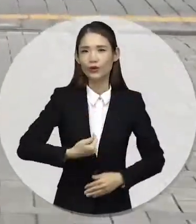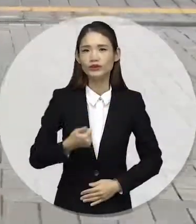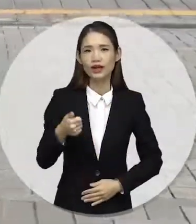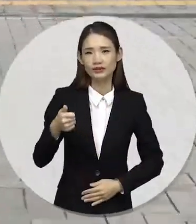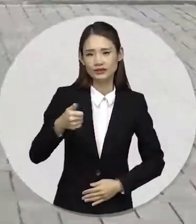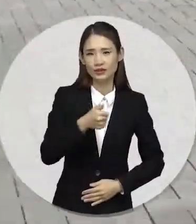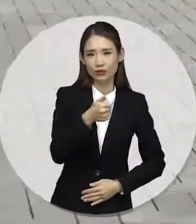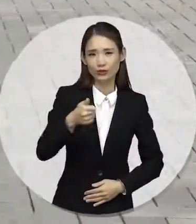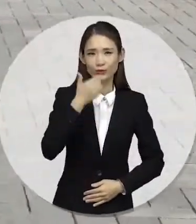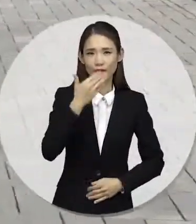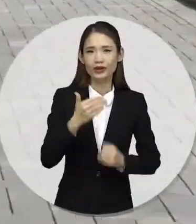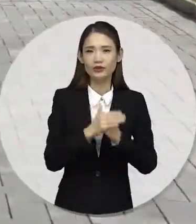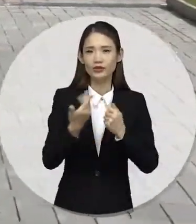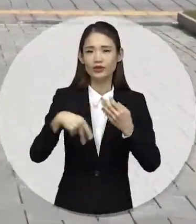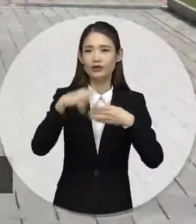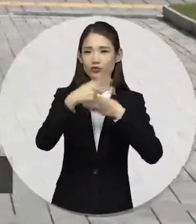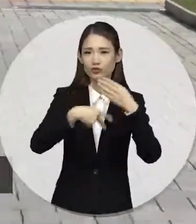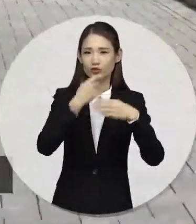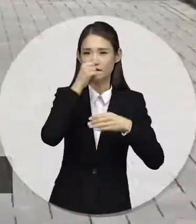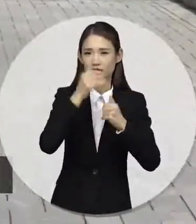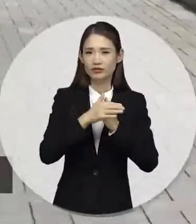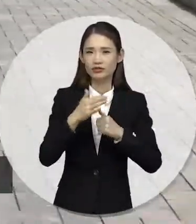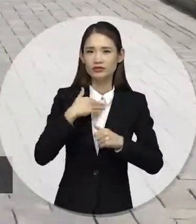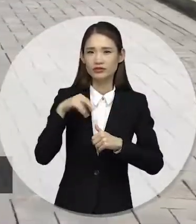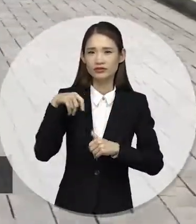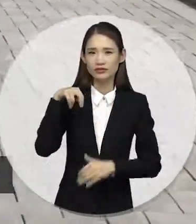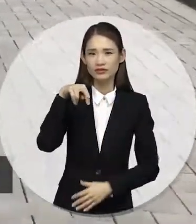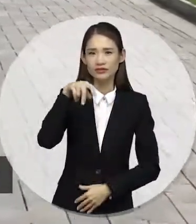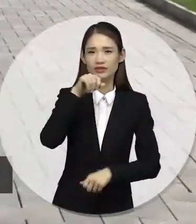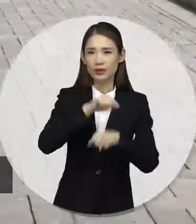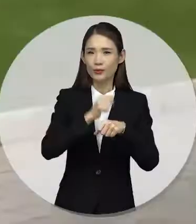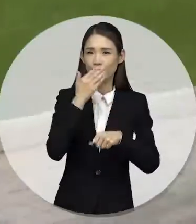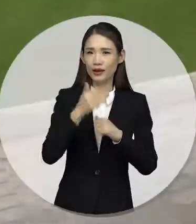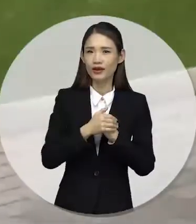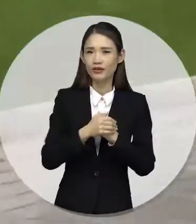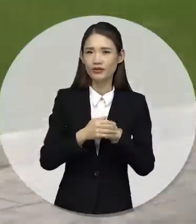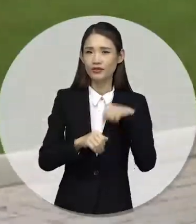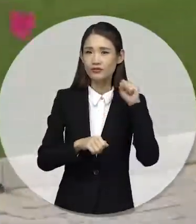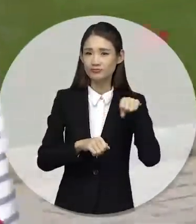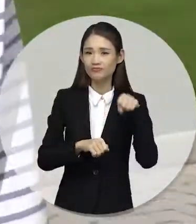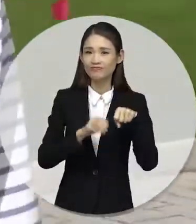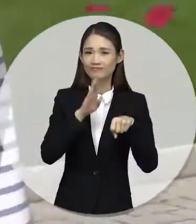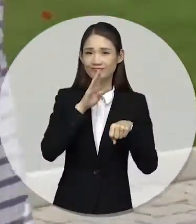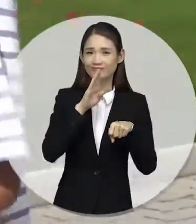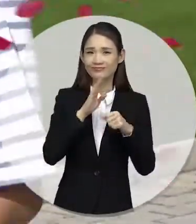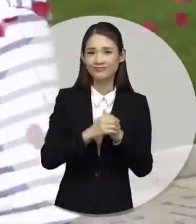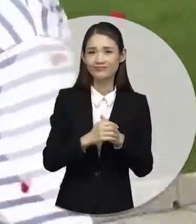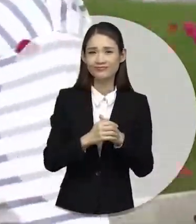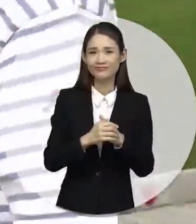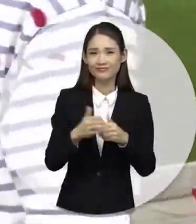김한솔 : 그렇지. 그런 프로그램을 해주는 거지. 어, 그런데 내가 지금 잘 가고 있는 건가, 나의 로망으로? 김소희 : 응. 잘 가고 있어. 김한솔 : 그래? /김소희 : 응, 길 잘 가는데?